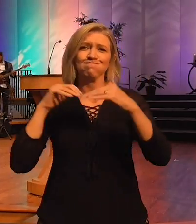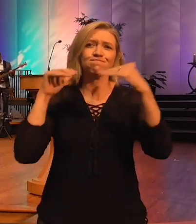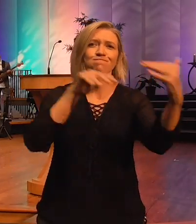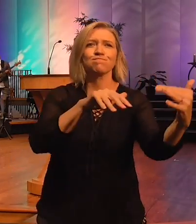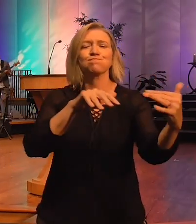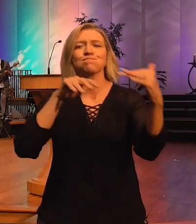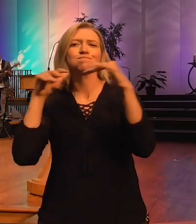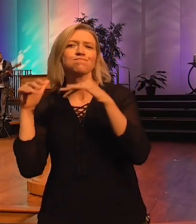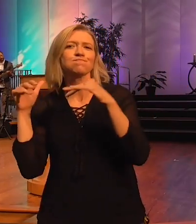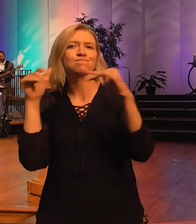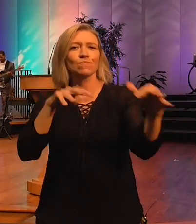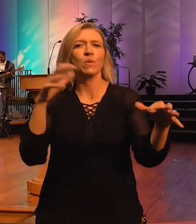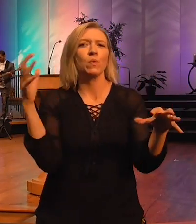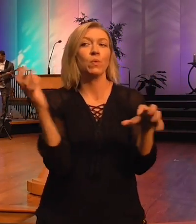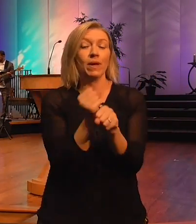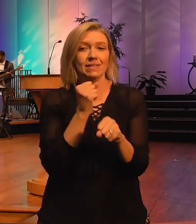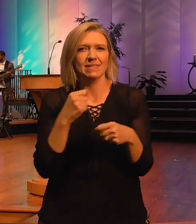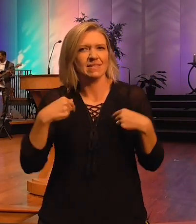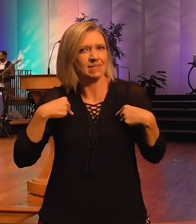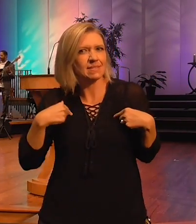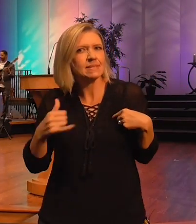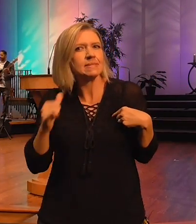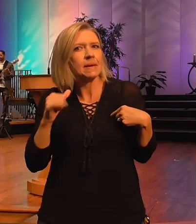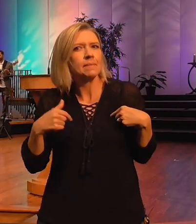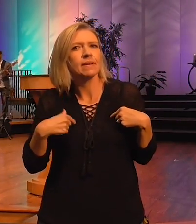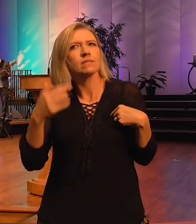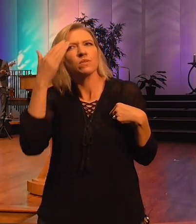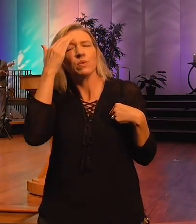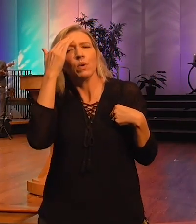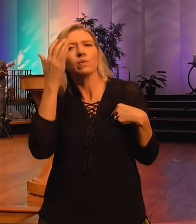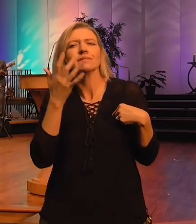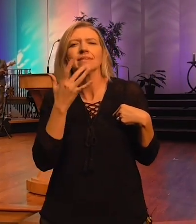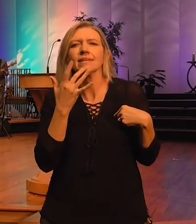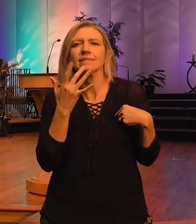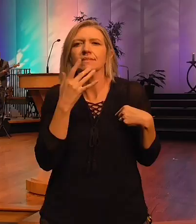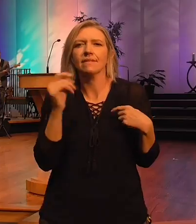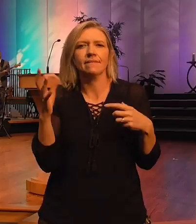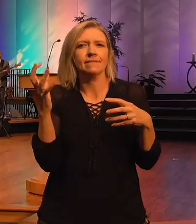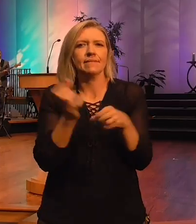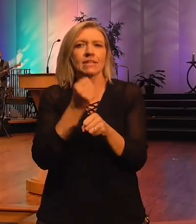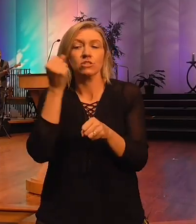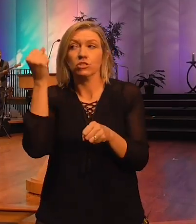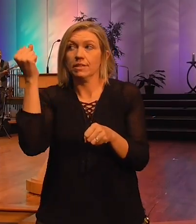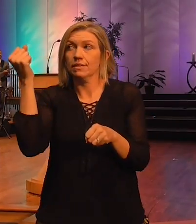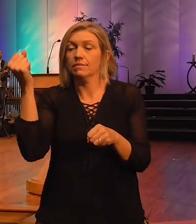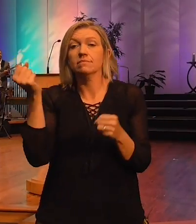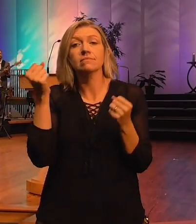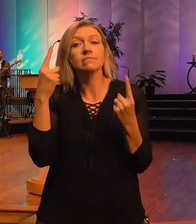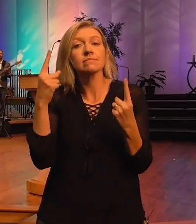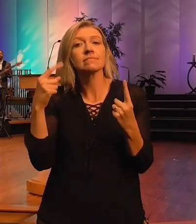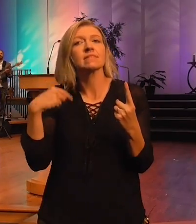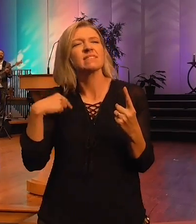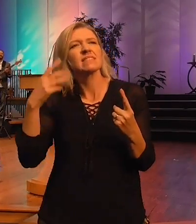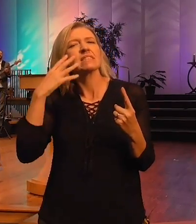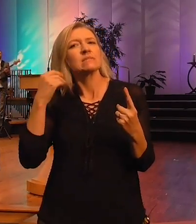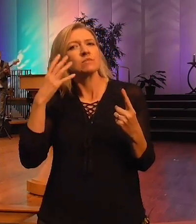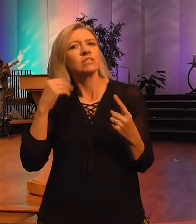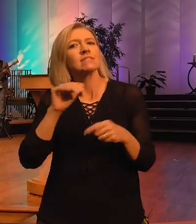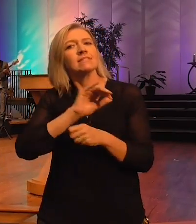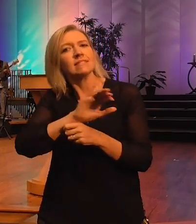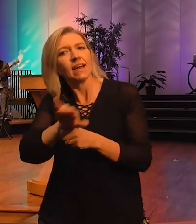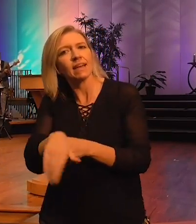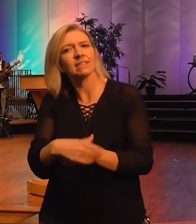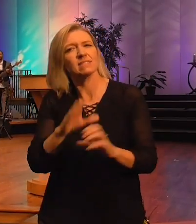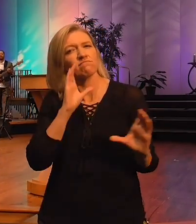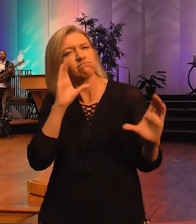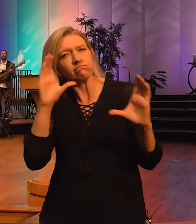la batalla. He conocido el sabor de la Victoria, aunque he pasado algunas noches consumido por las